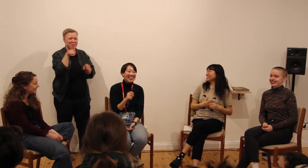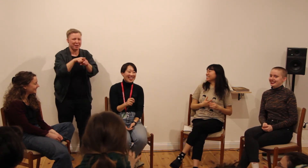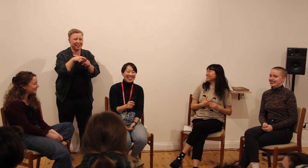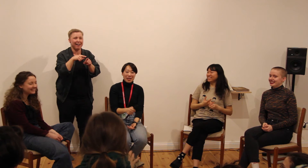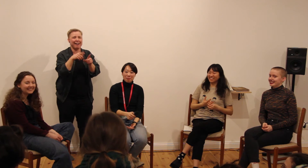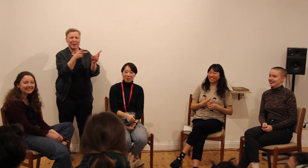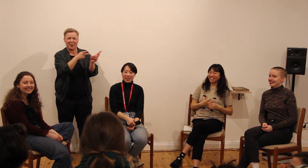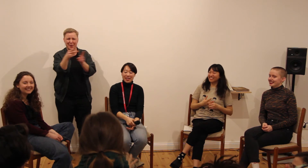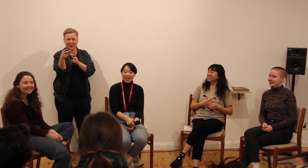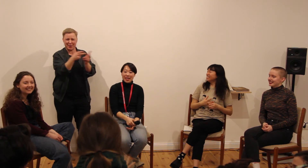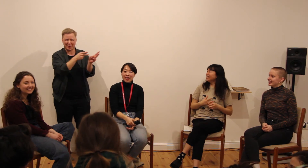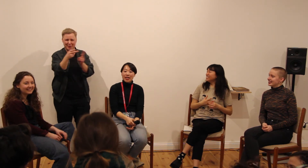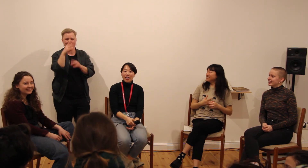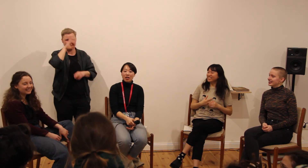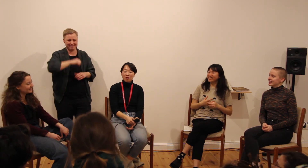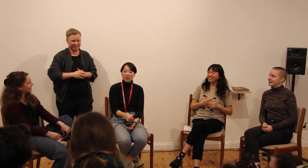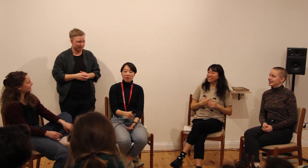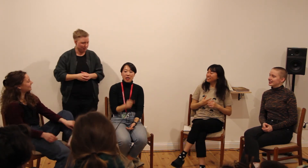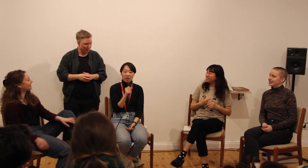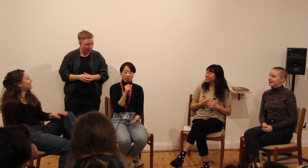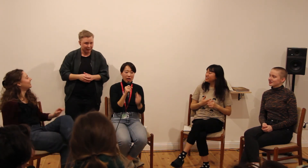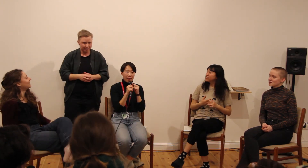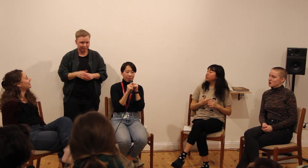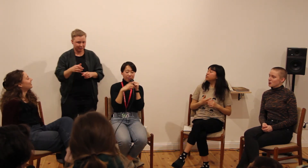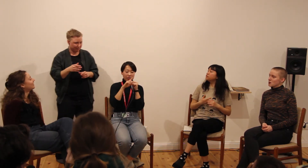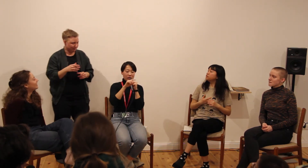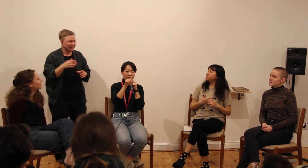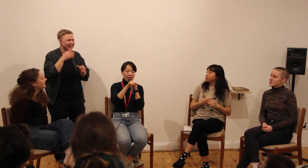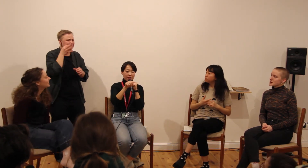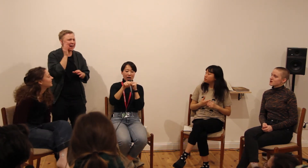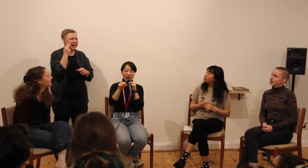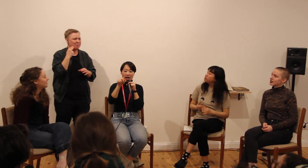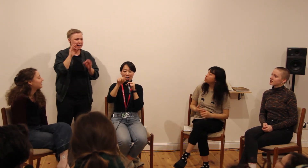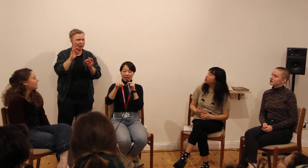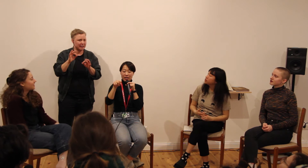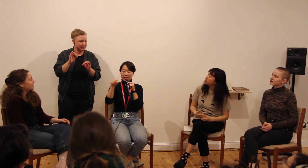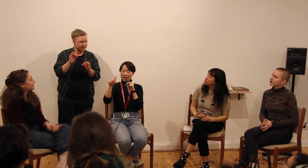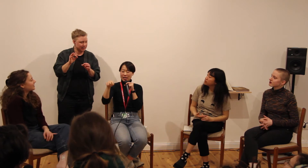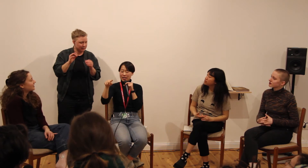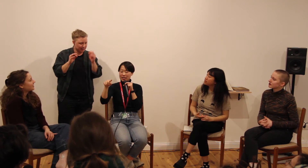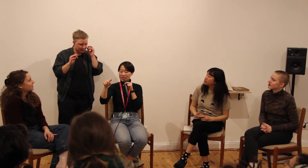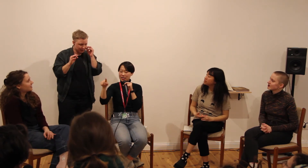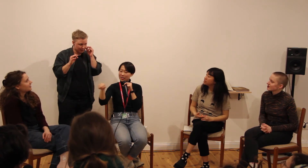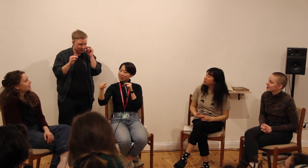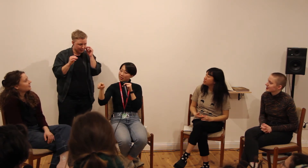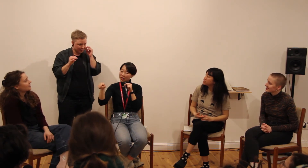Könntest du Bitte den Namen buchstabieren? F-r-i-t-z. Richtig?